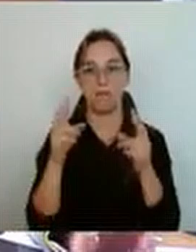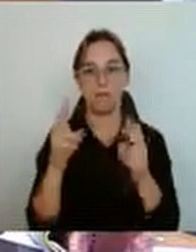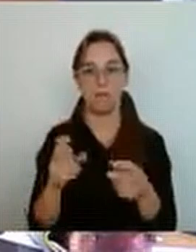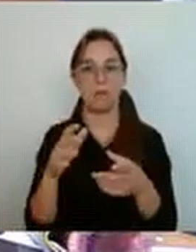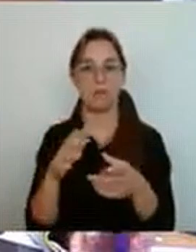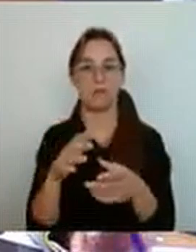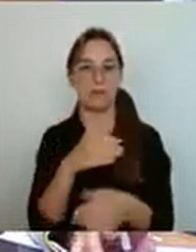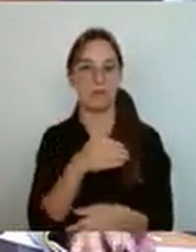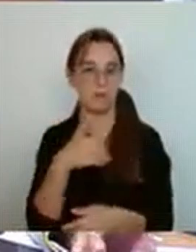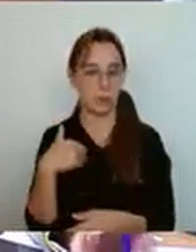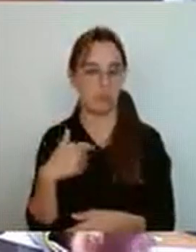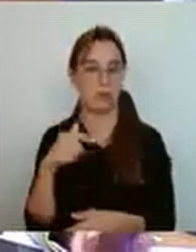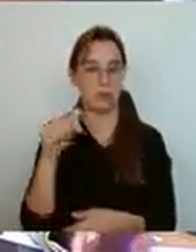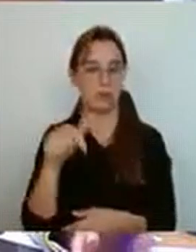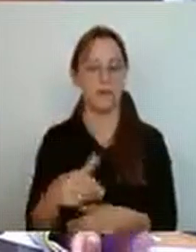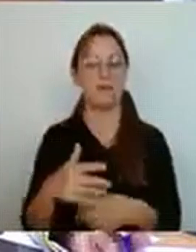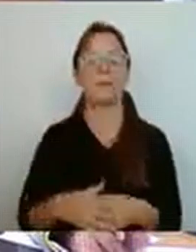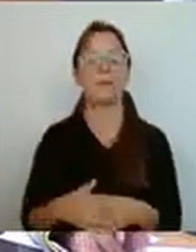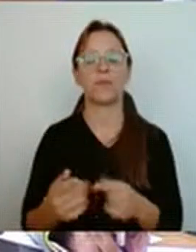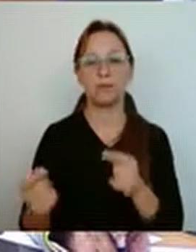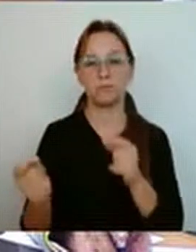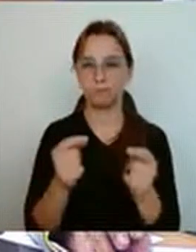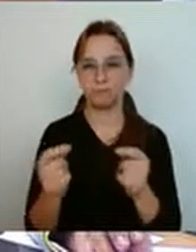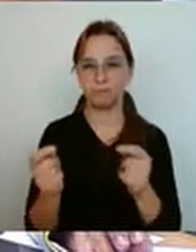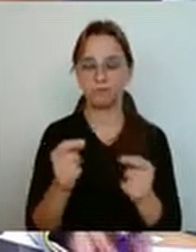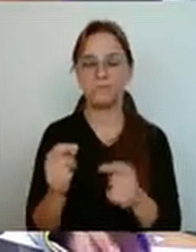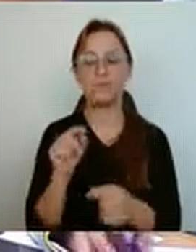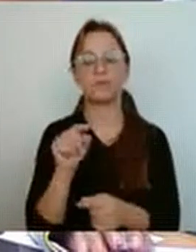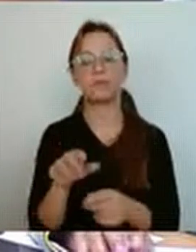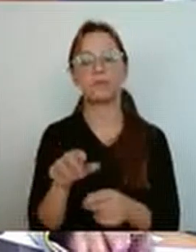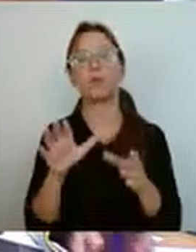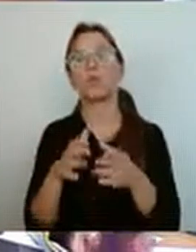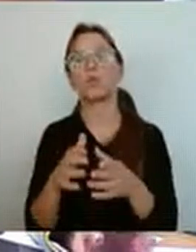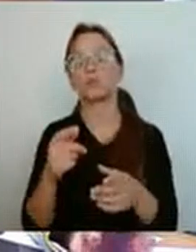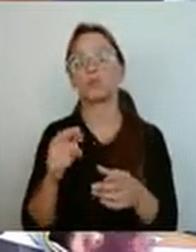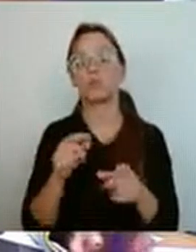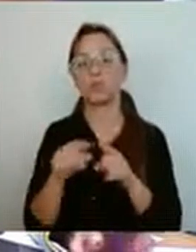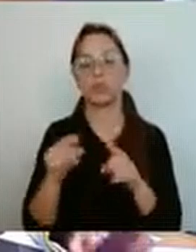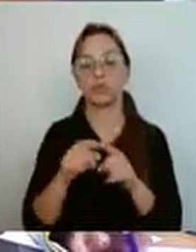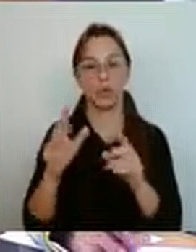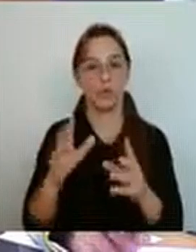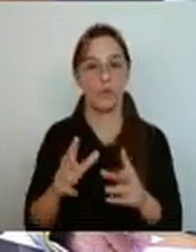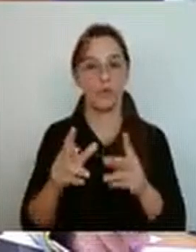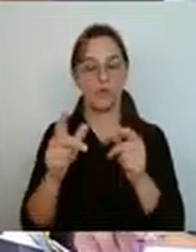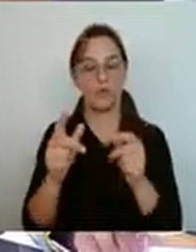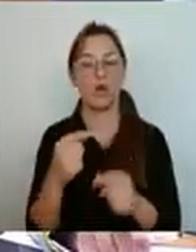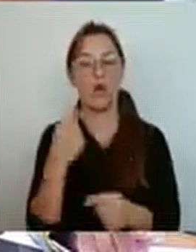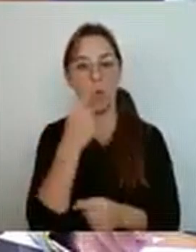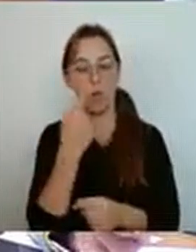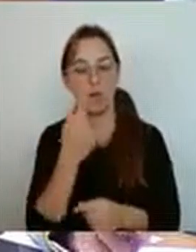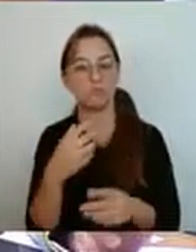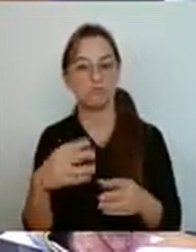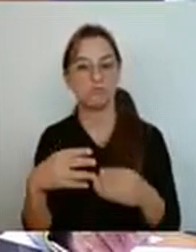discussão da mesma, o Grupo Político Evoluir Oeiras aceitou que a proposta